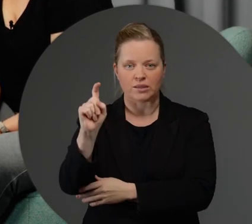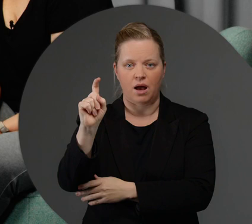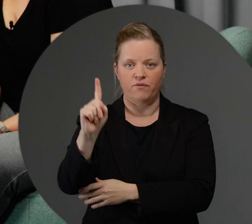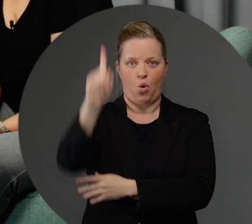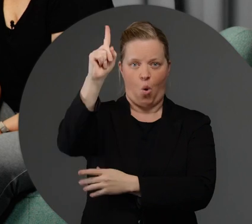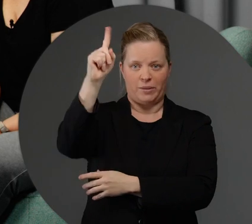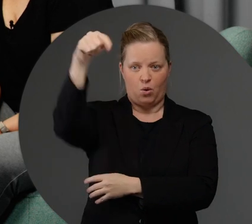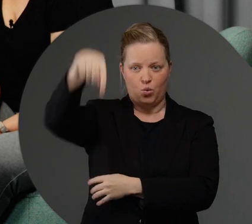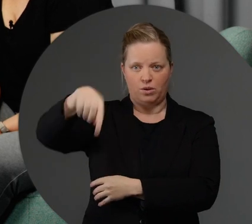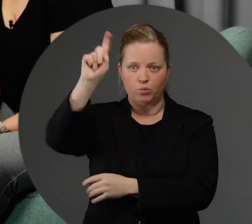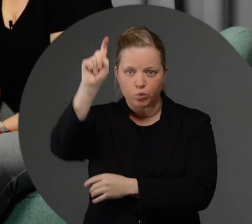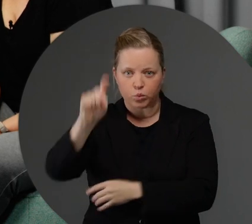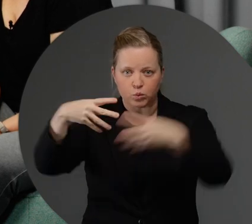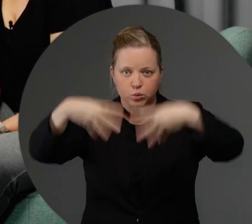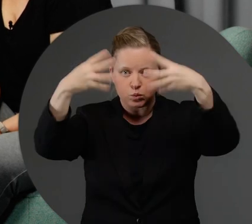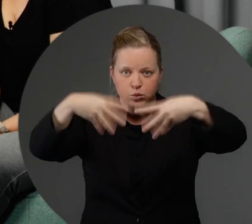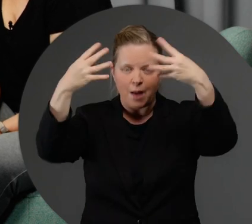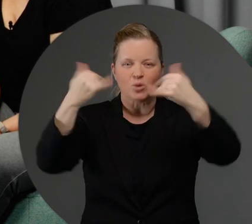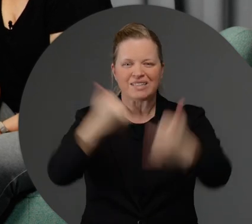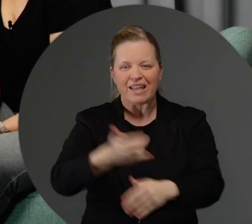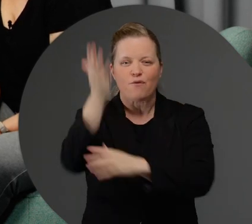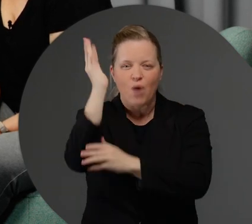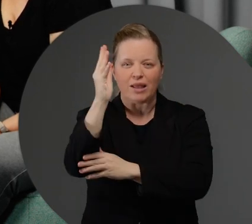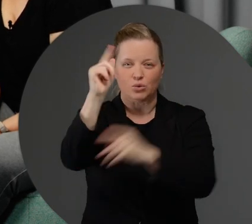von oben nach unten navigieren und muss wirklich jede Vorlesung durchgehen,